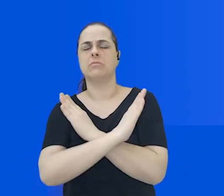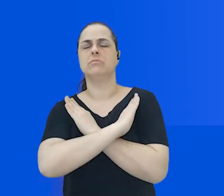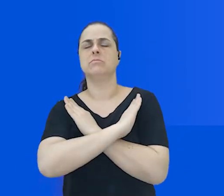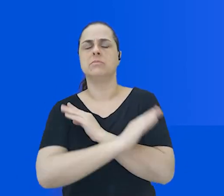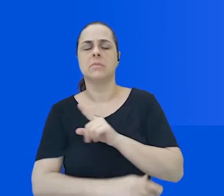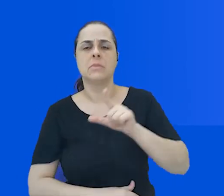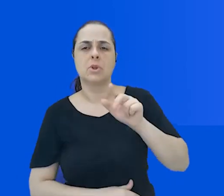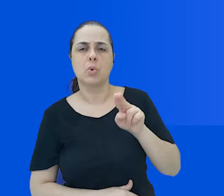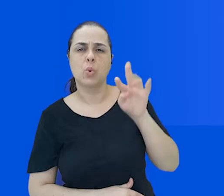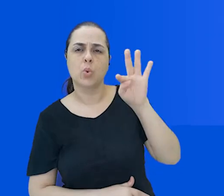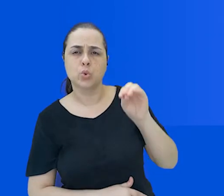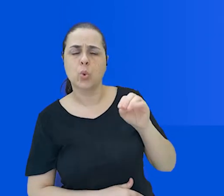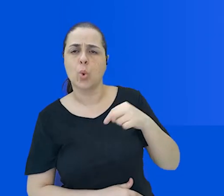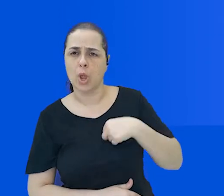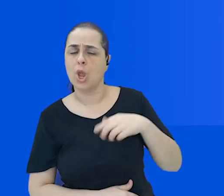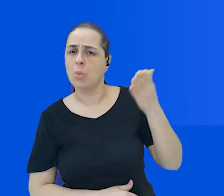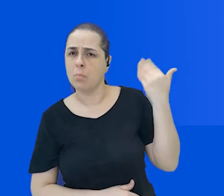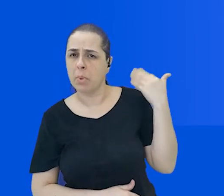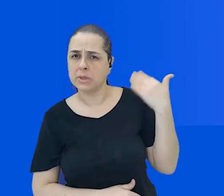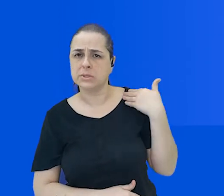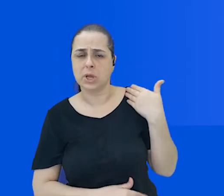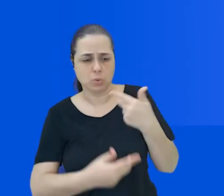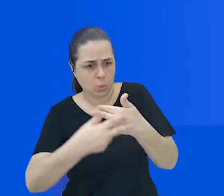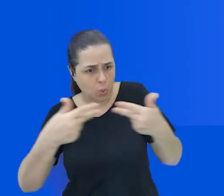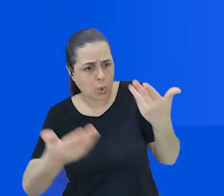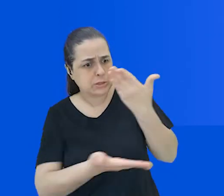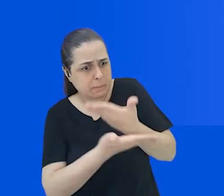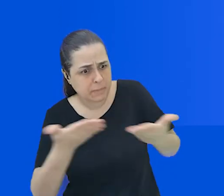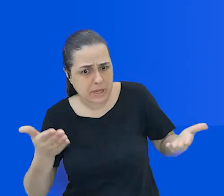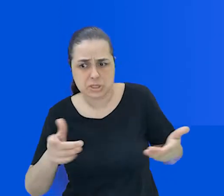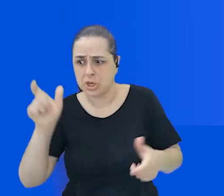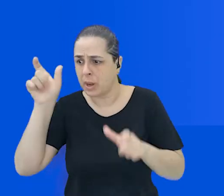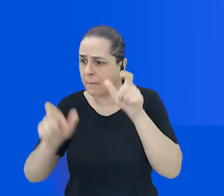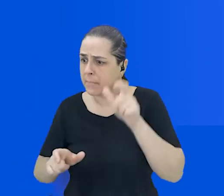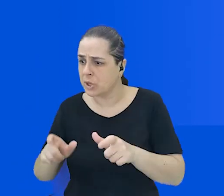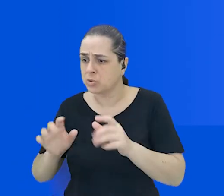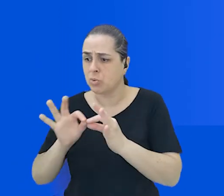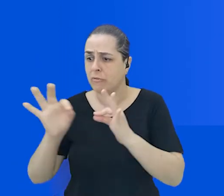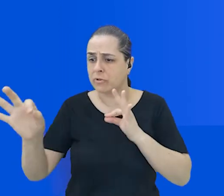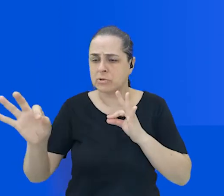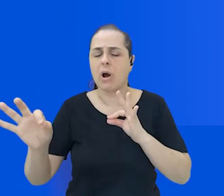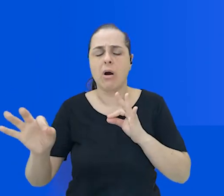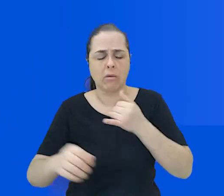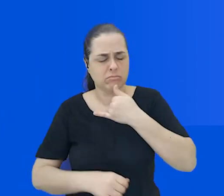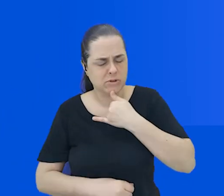porque eu já perdi outras coisas a outras pessoas. Então, a tristeza é algo que eu consigo reconhecer em mim.